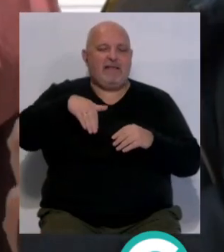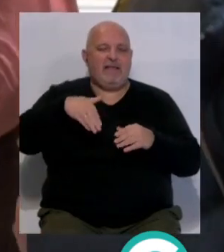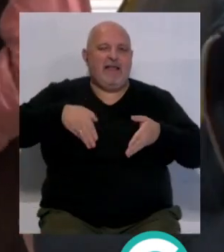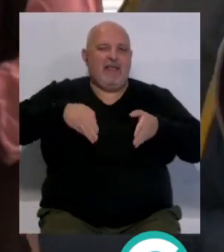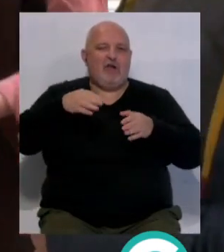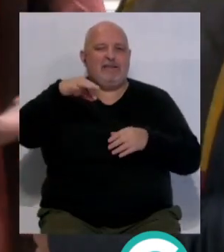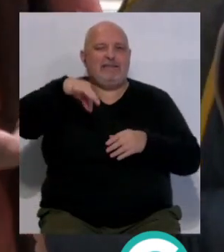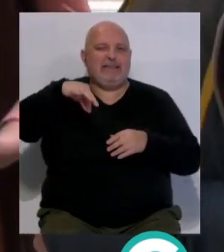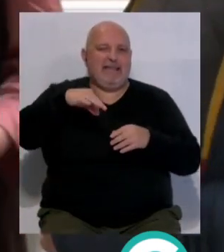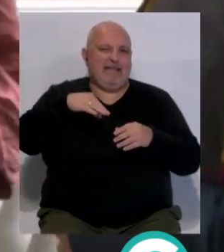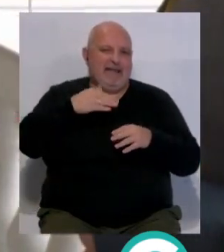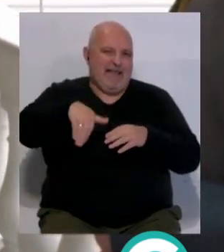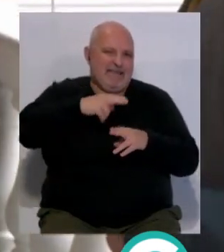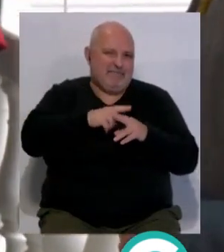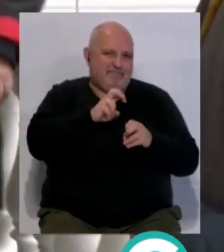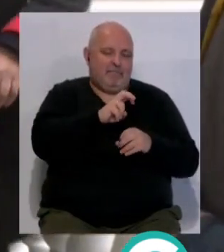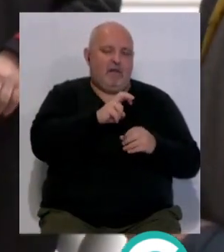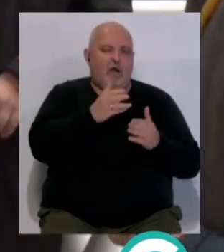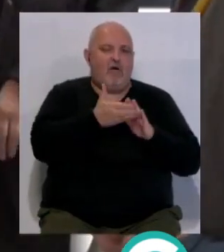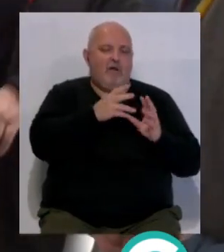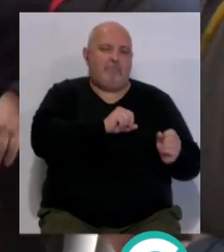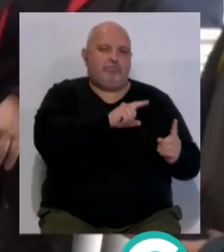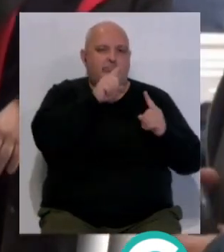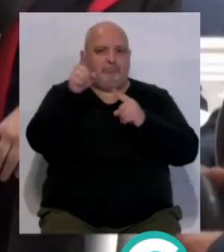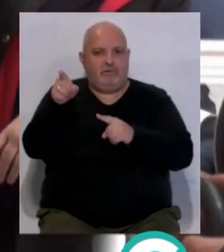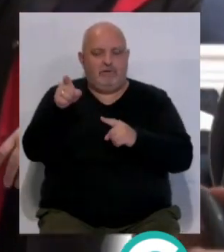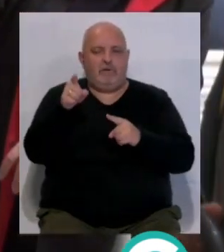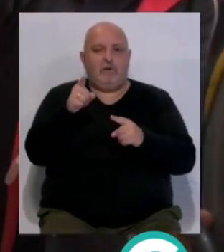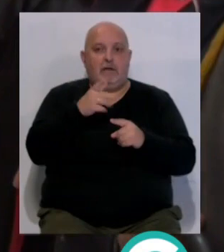un espacio pendiente de las obras de ampliación del museo provincial y con el que contarán en